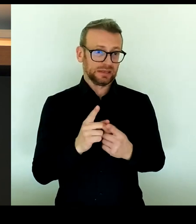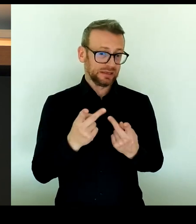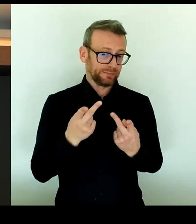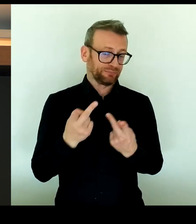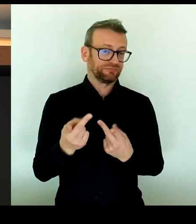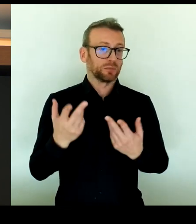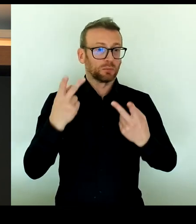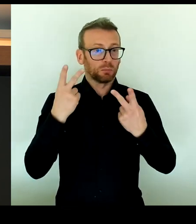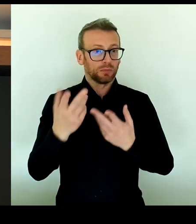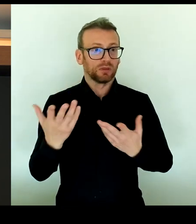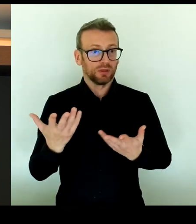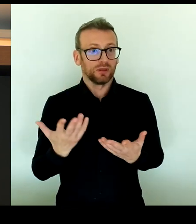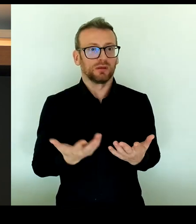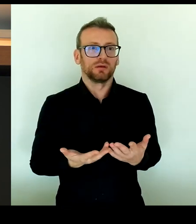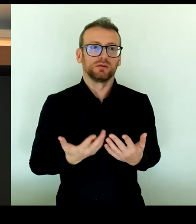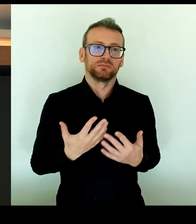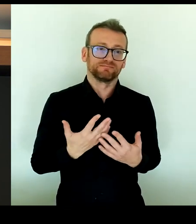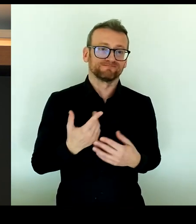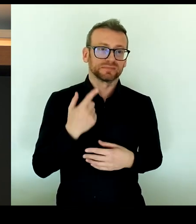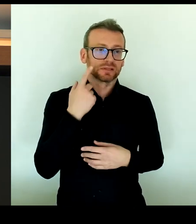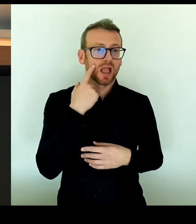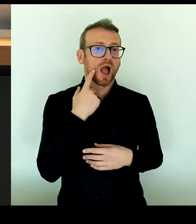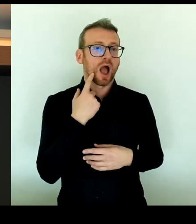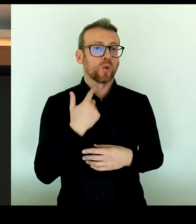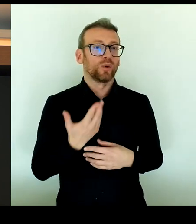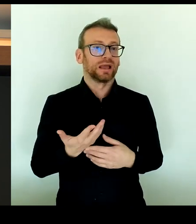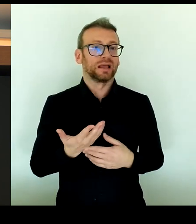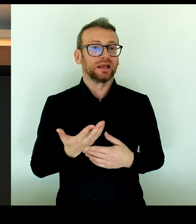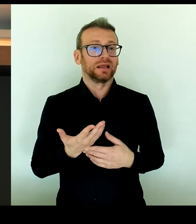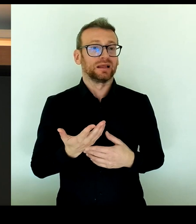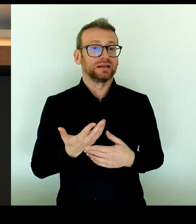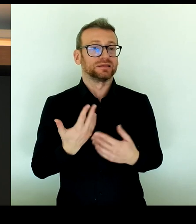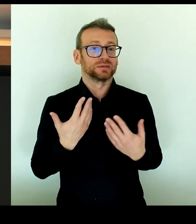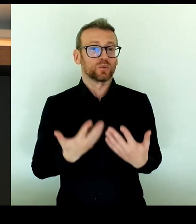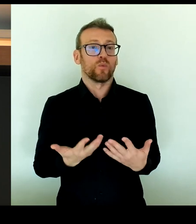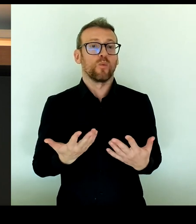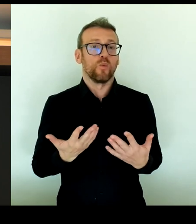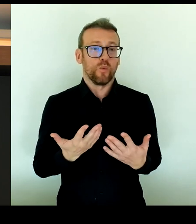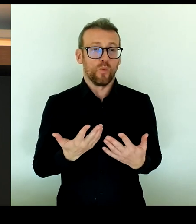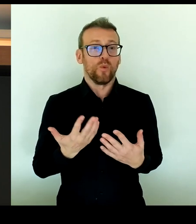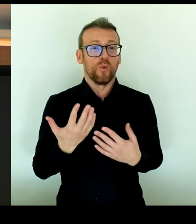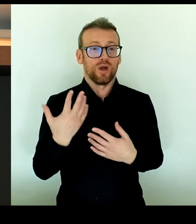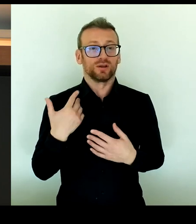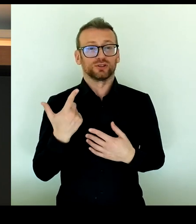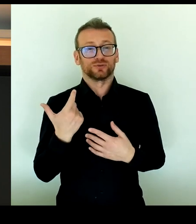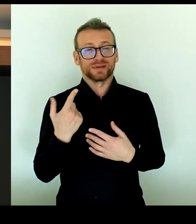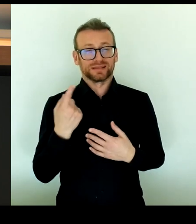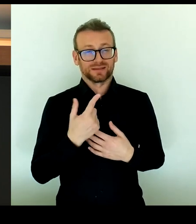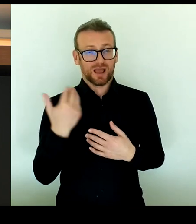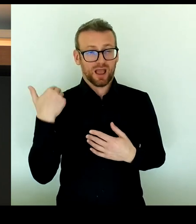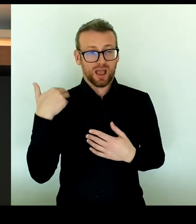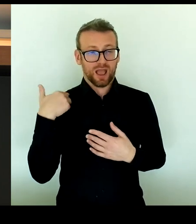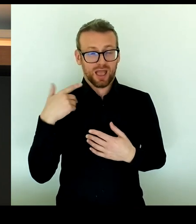Die Verordnung stammt aus dem Jahre 1994. Einige Abgeordnete hier in diesem Raum sind sogar jünger.